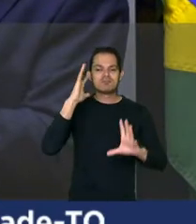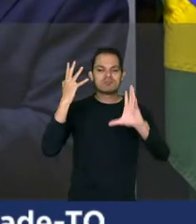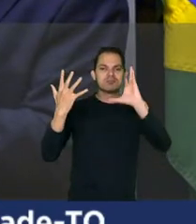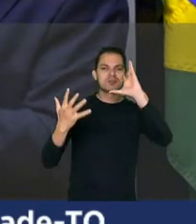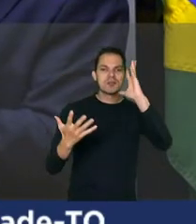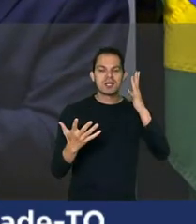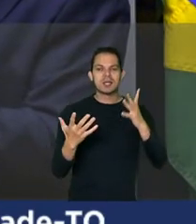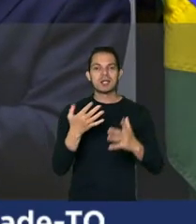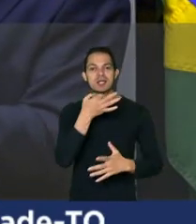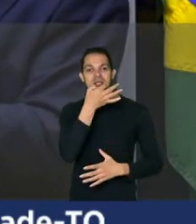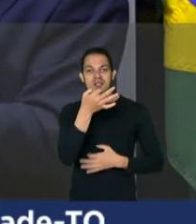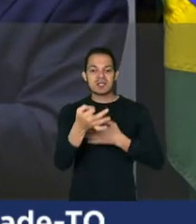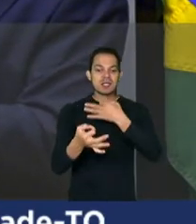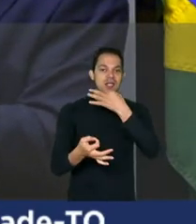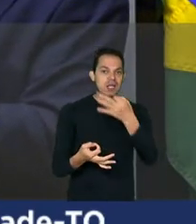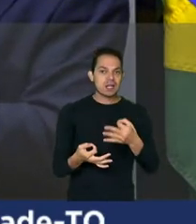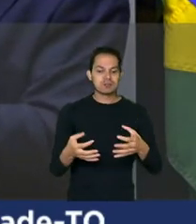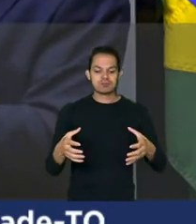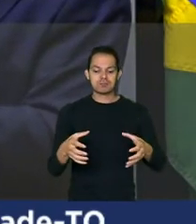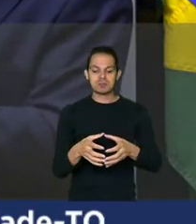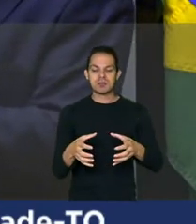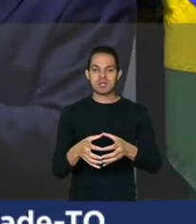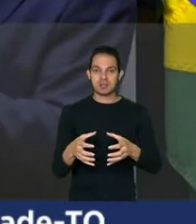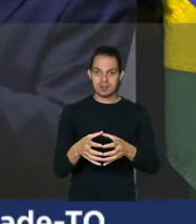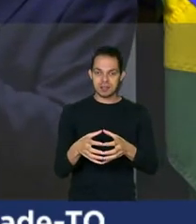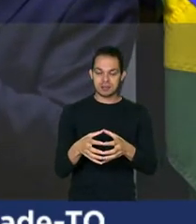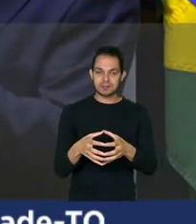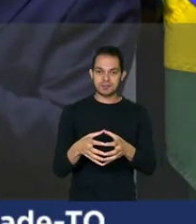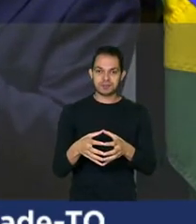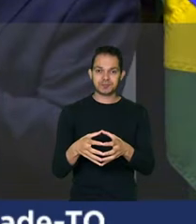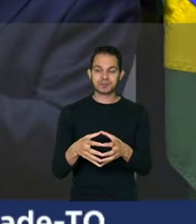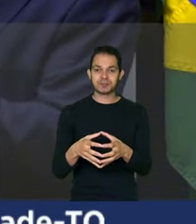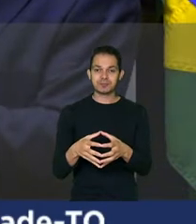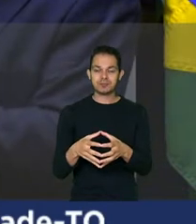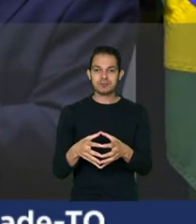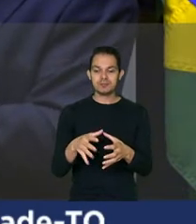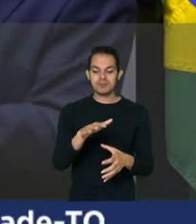É PRECISO DAR NOME AOS BOIS E DEFINIR E REDEFINIR POSIÇÕES E O TIME QUE EFETIVAMENTE ESTÁ NO SEGMENTO CONSERVADOR